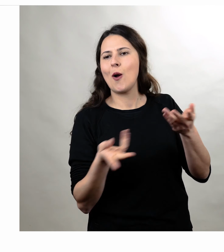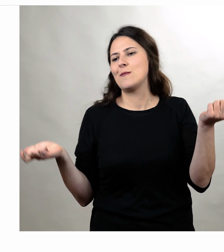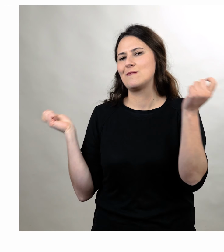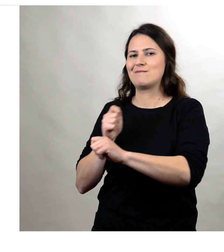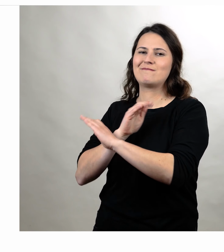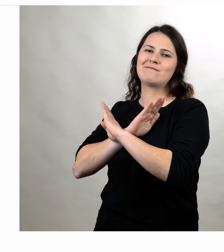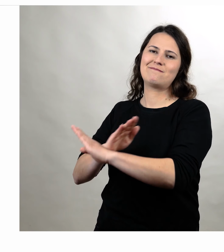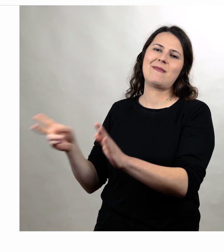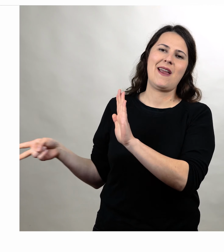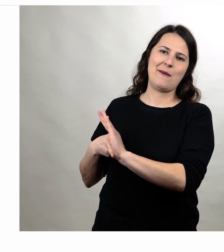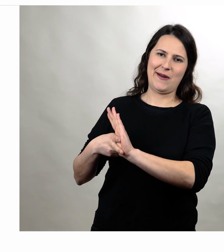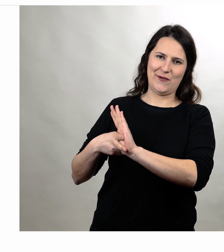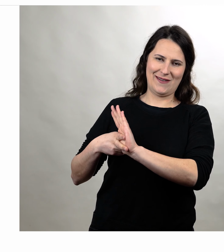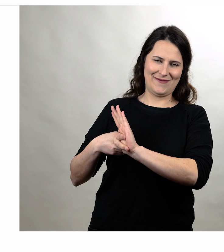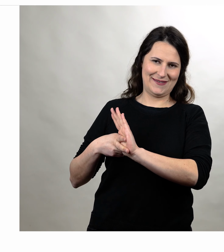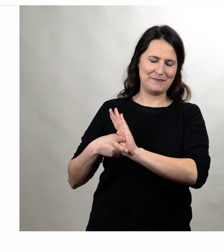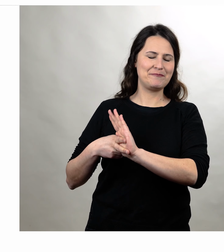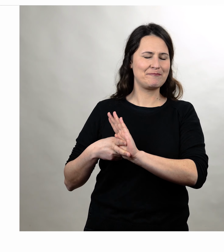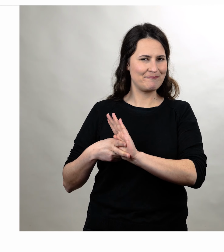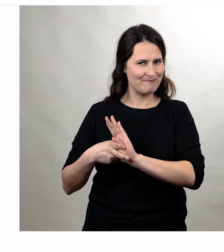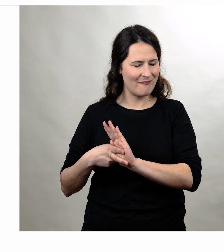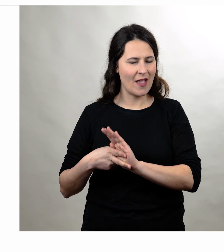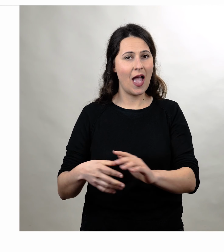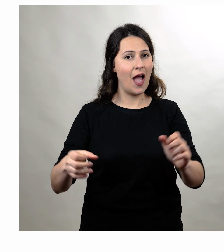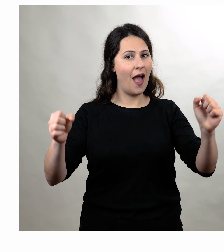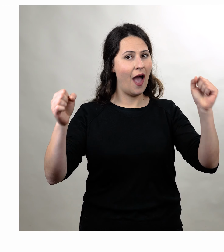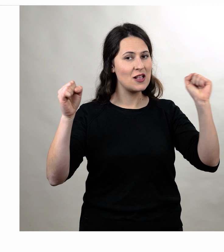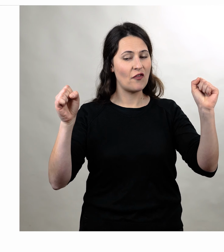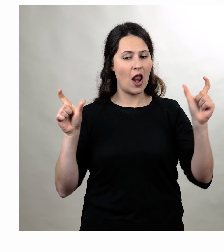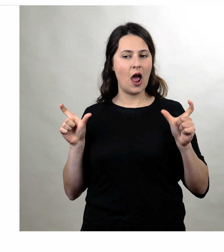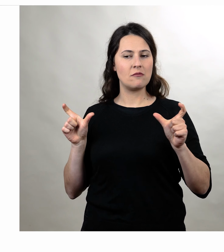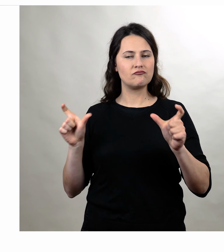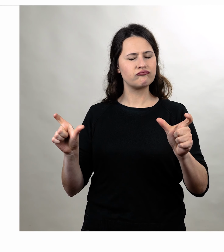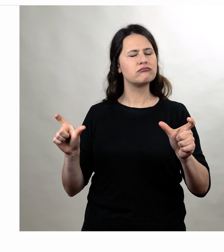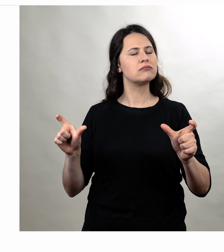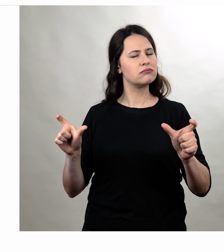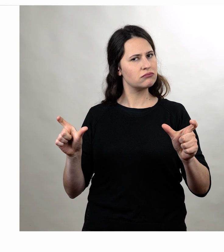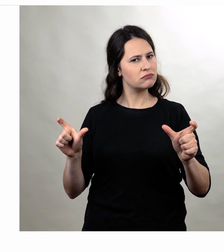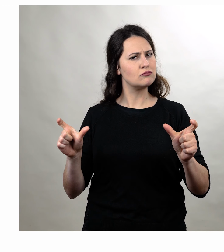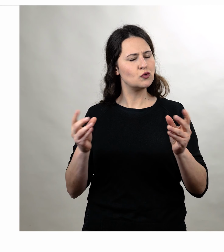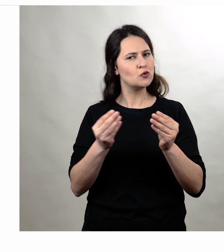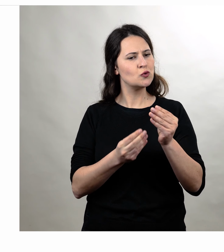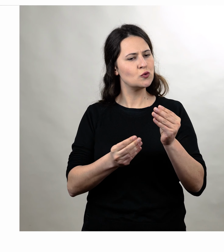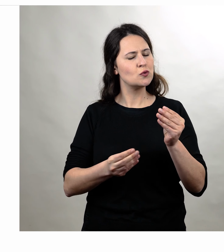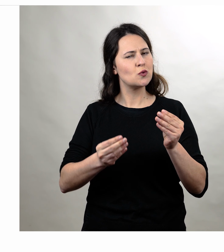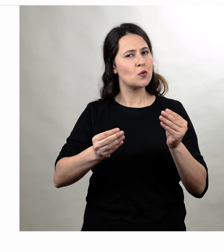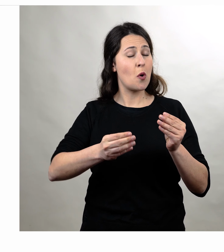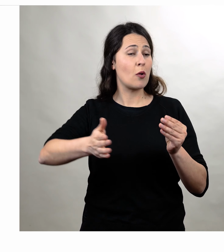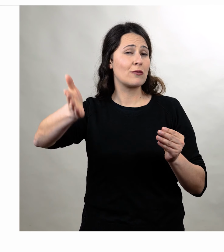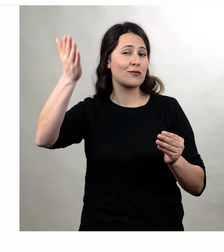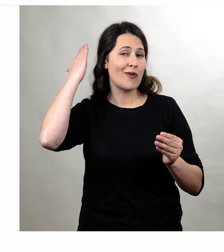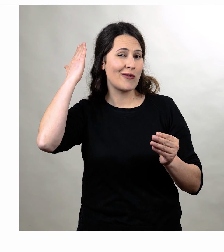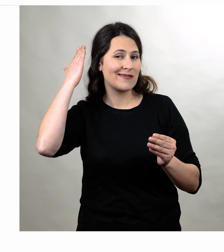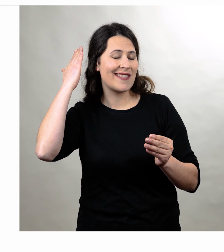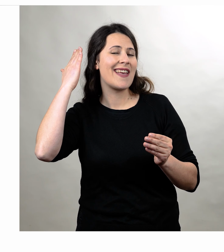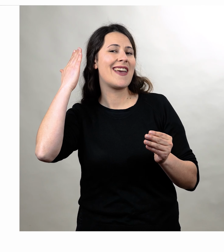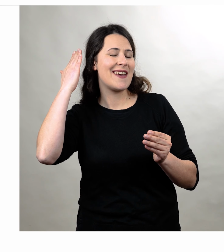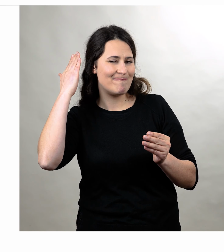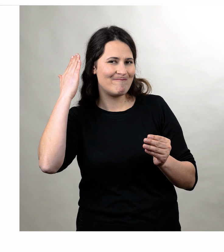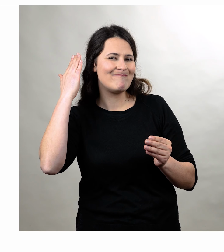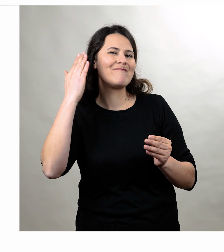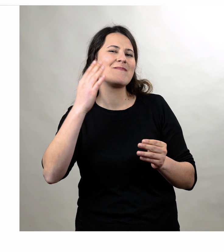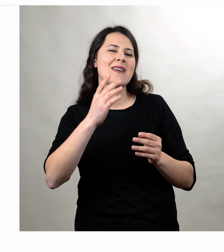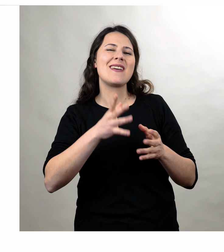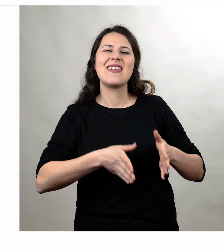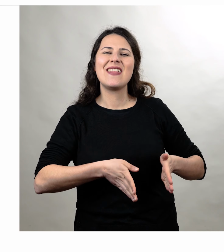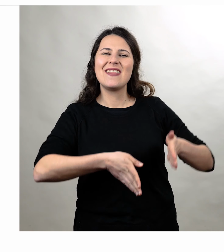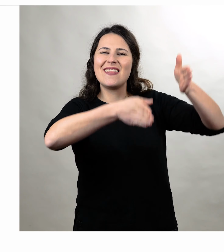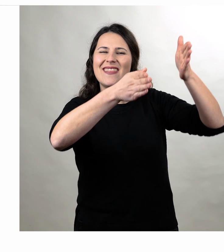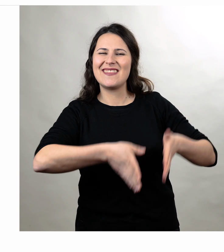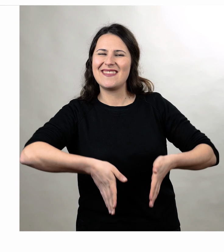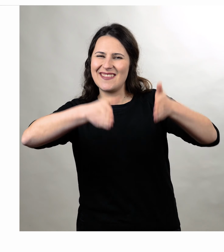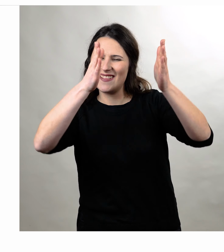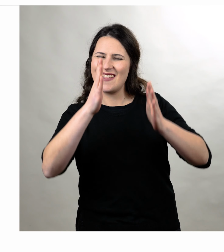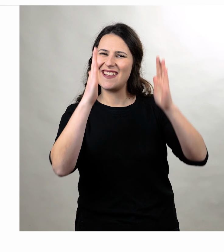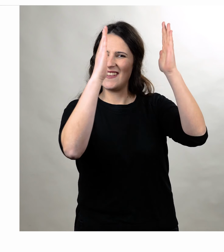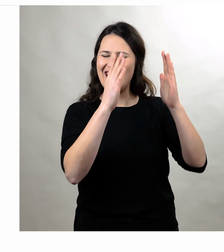Η ασφάλεια έχει ενισχυθεί σημαντικά μετά τις επιθέσεις στους Δίδυμους Πύργους των Ηνωμένων Πολιτειών.